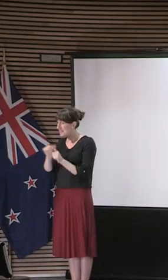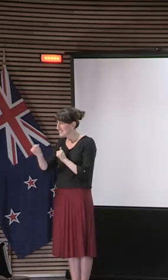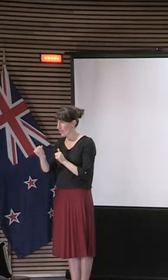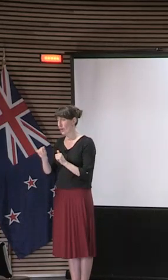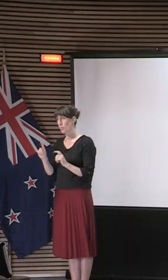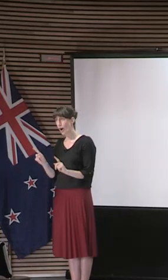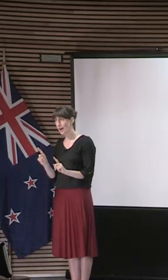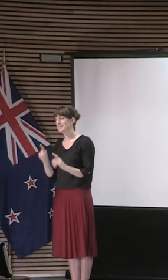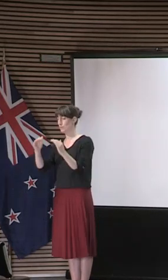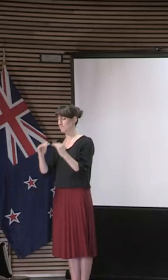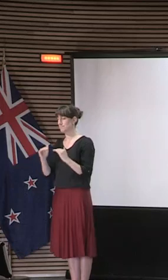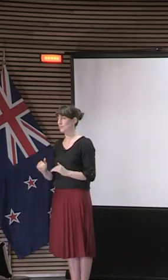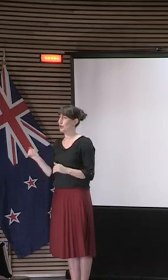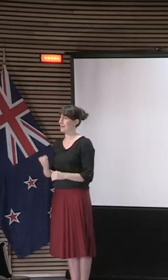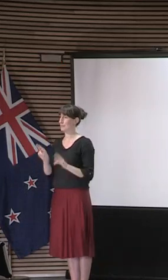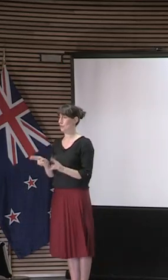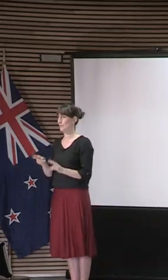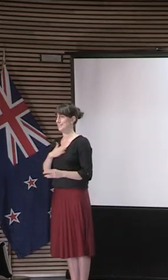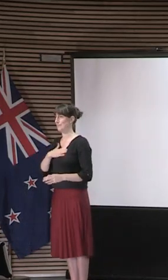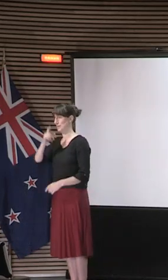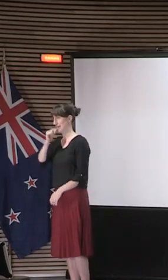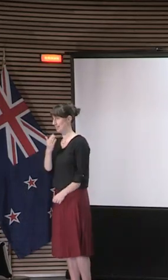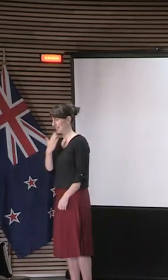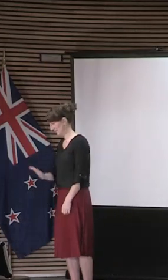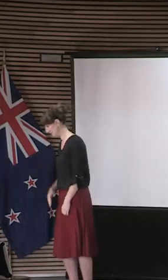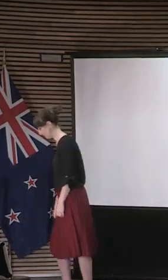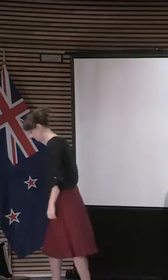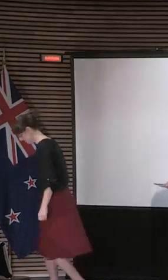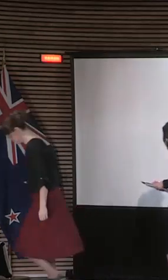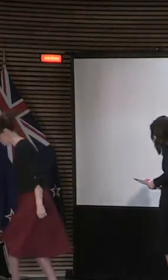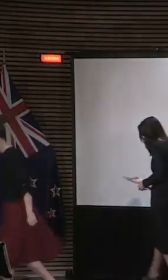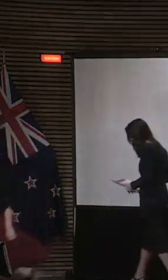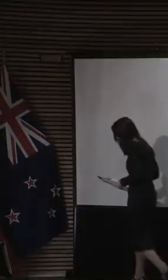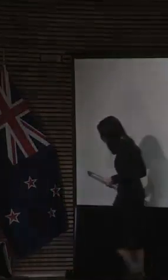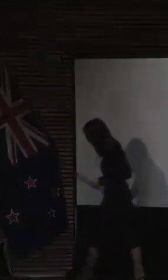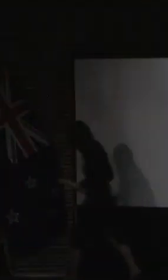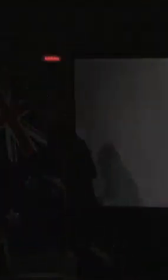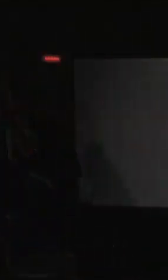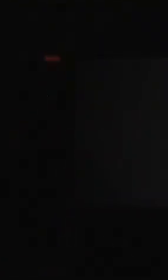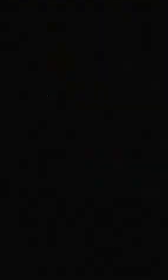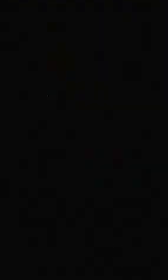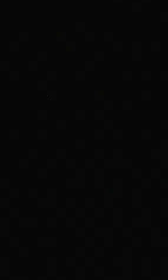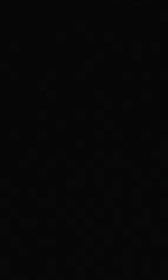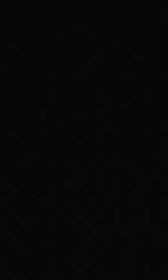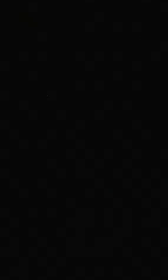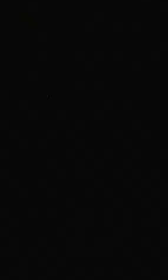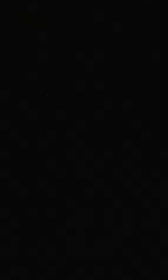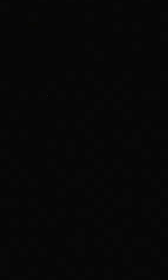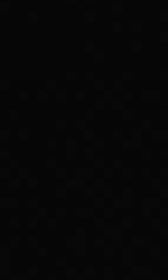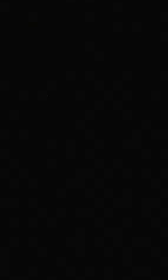kaha o taatau whakautu ki te hauora hinengaro. Kei te mohio